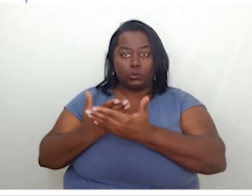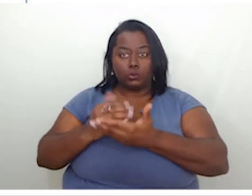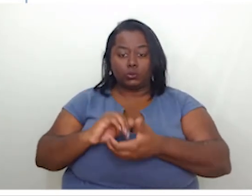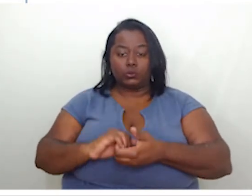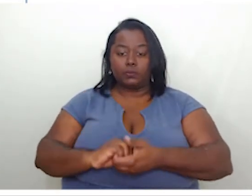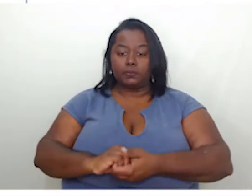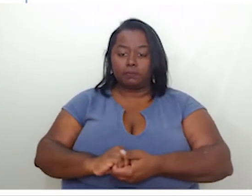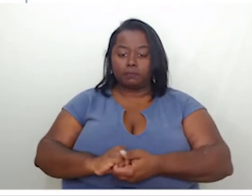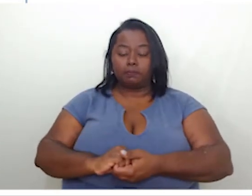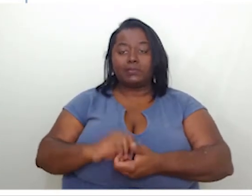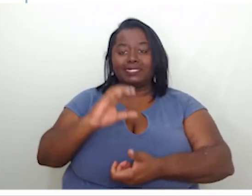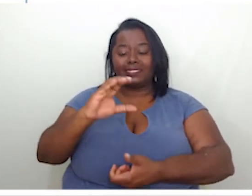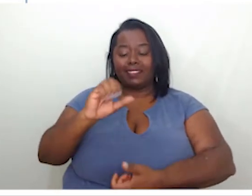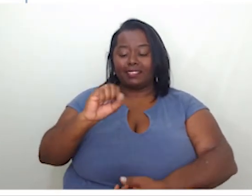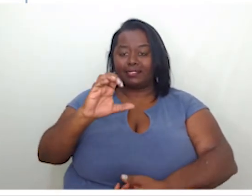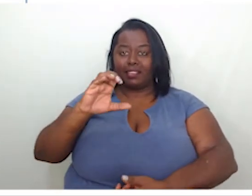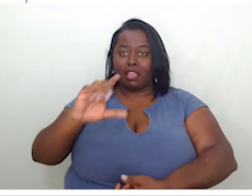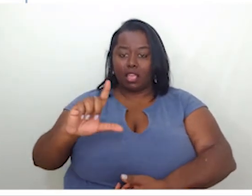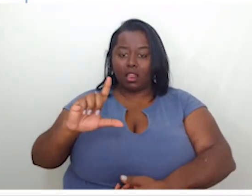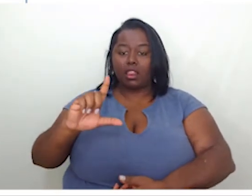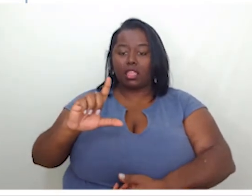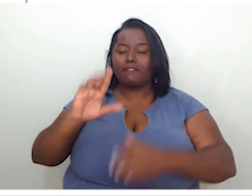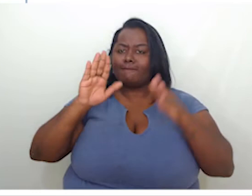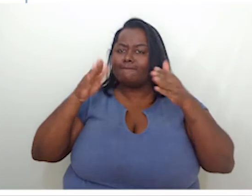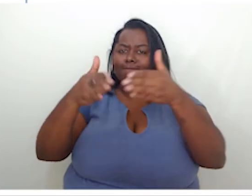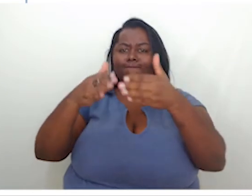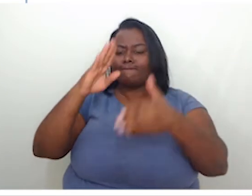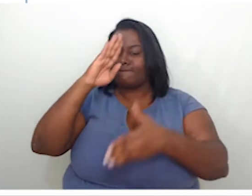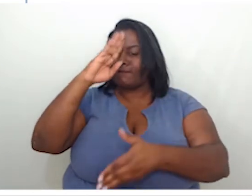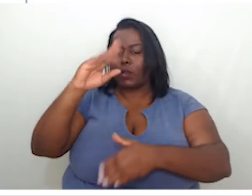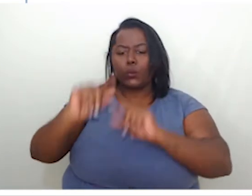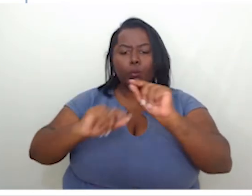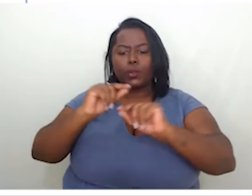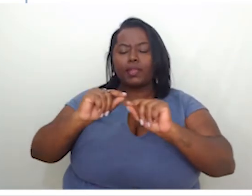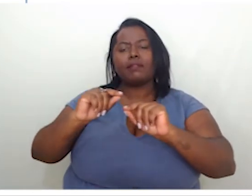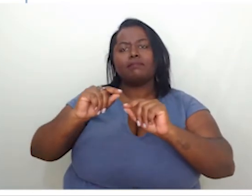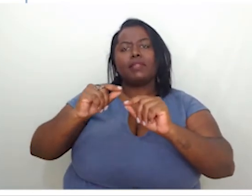directamente por medio de la comunicación y mediados por artefactos.